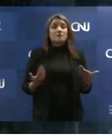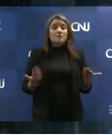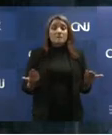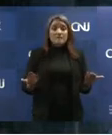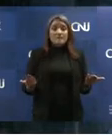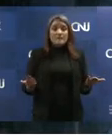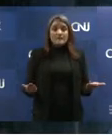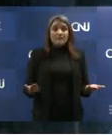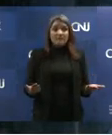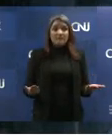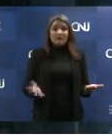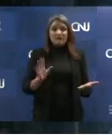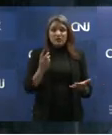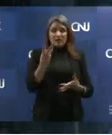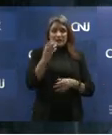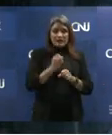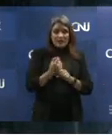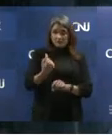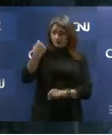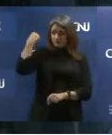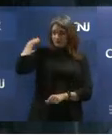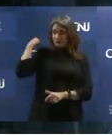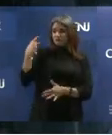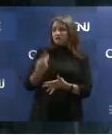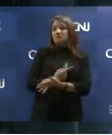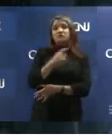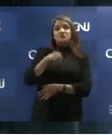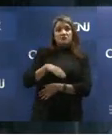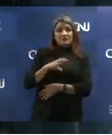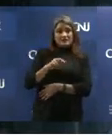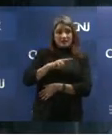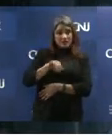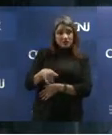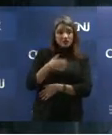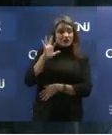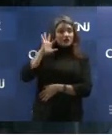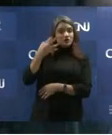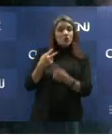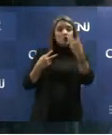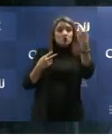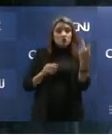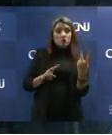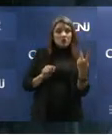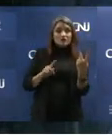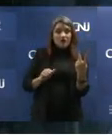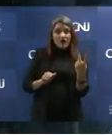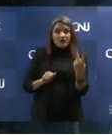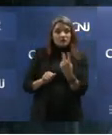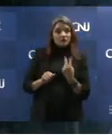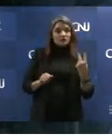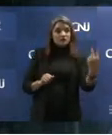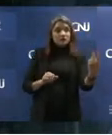atrás, esse conselho decidiu que aquelas duas vagas que foram criadas deveriam ir para a OAB, porque a 1ª apenas REP punha